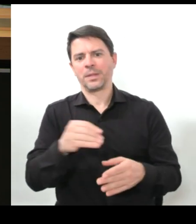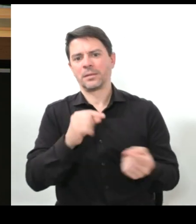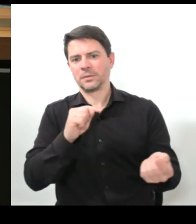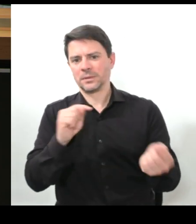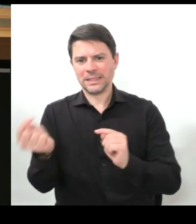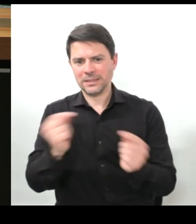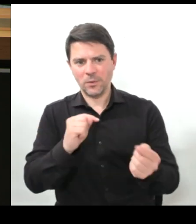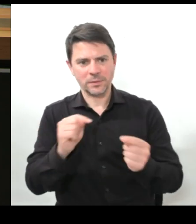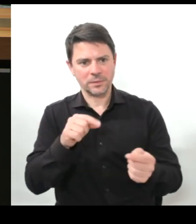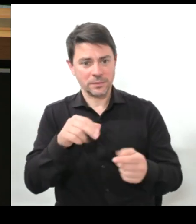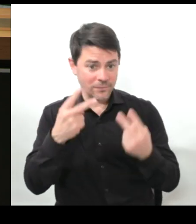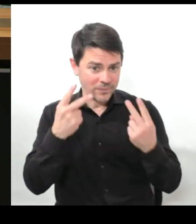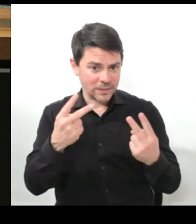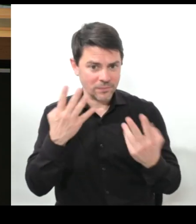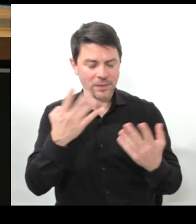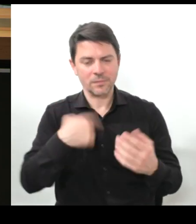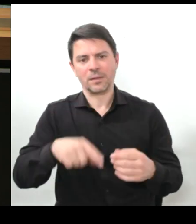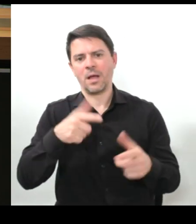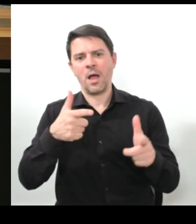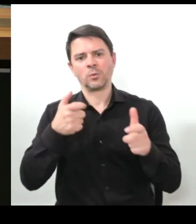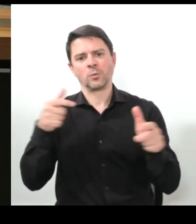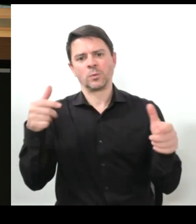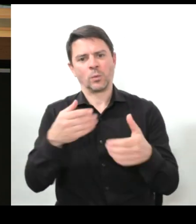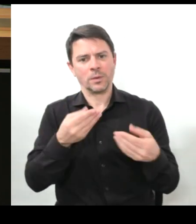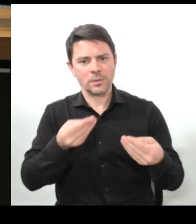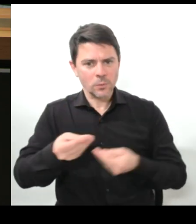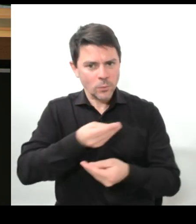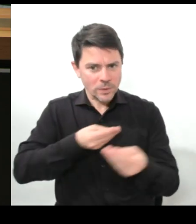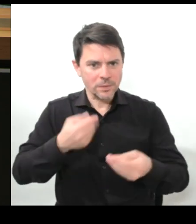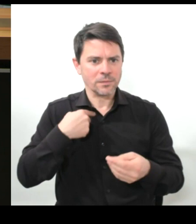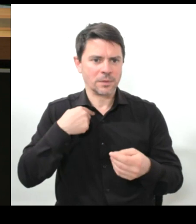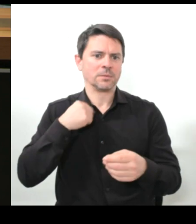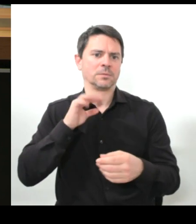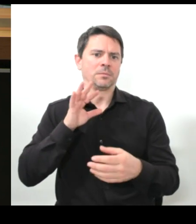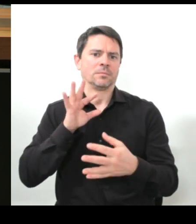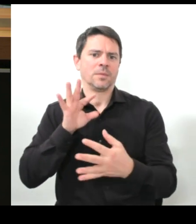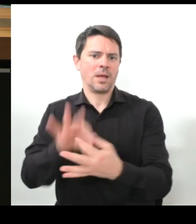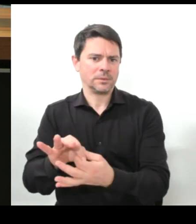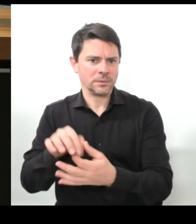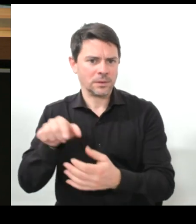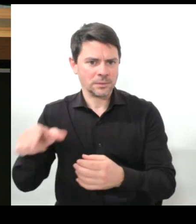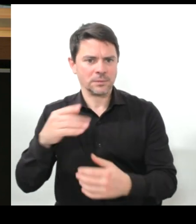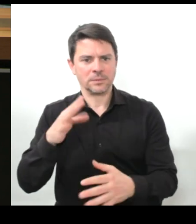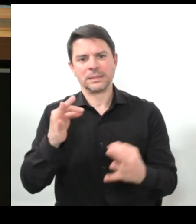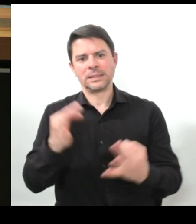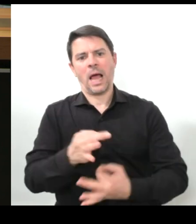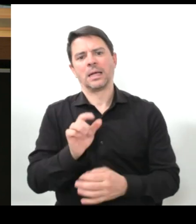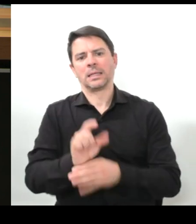Stellenwert der Verfassungsgüter, die wir hier miteinander verhandeln nicht ganz angemessen.